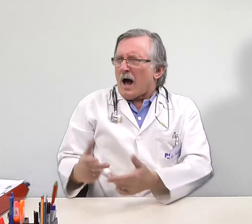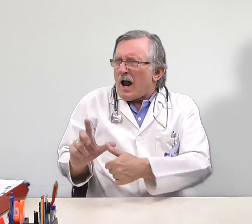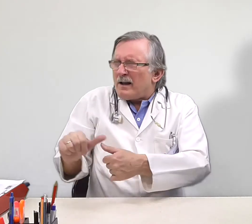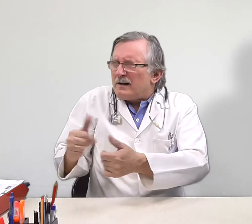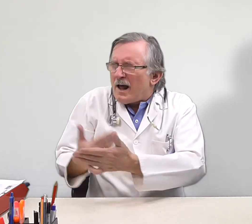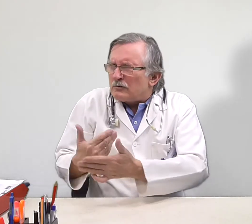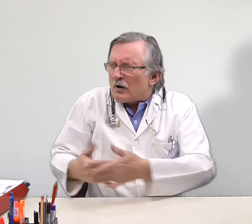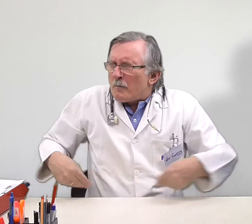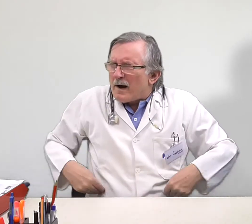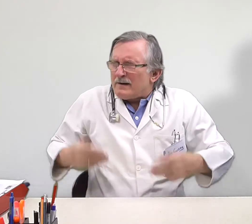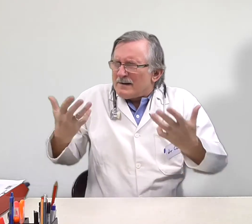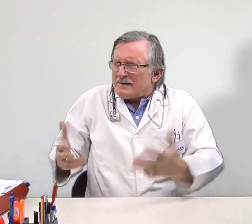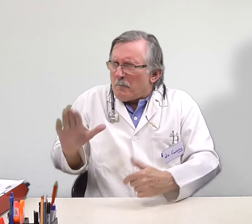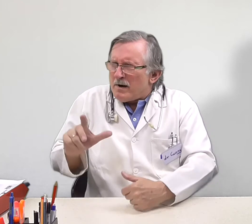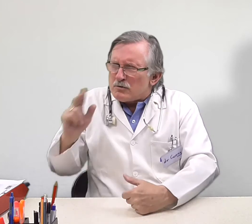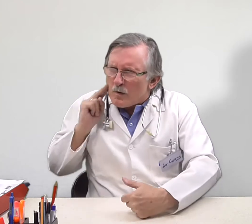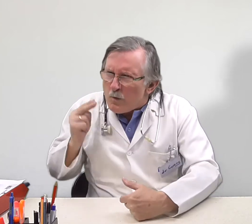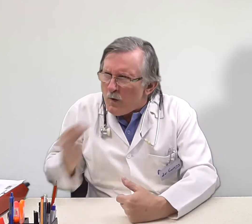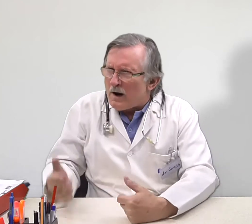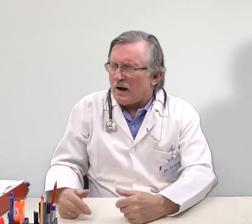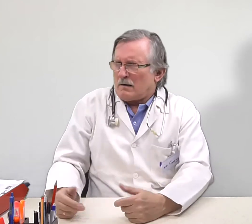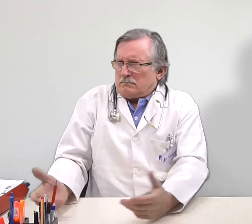Ale dlaczego Pani chce być głucha?!